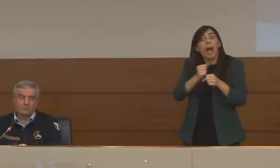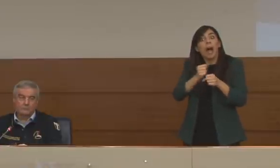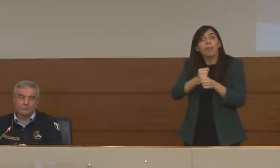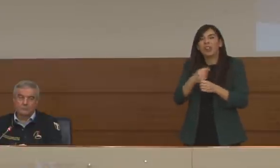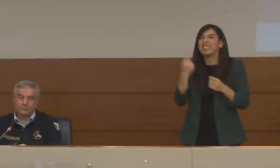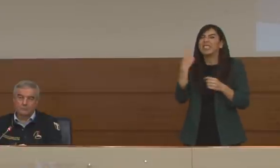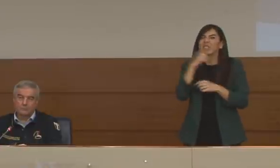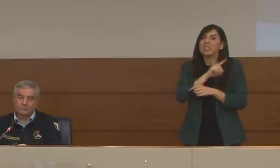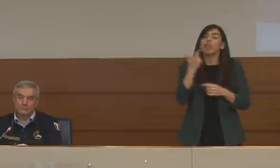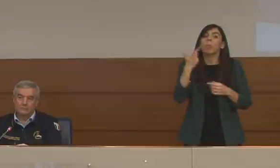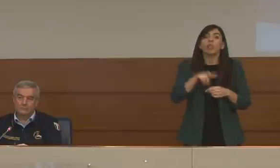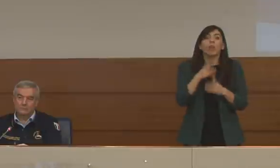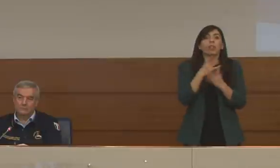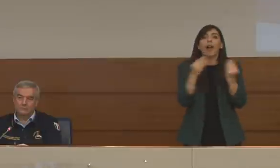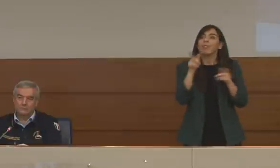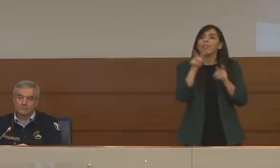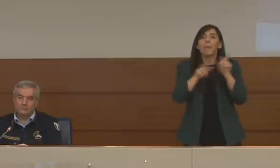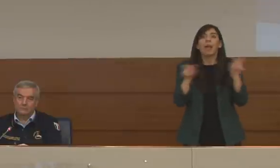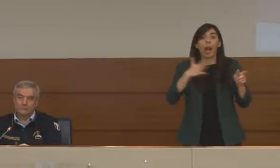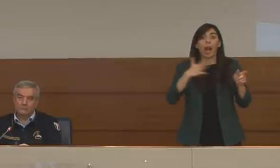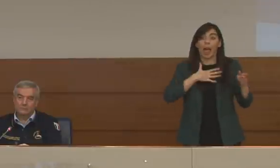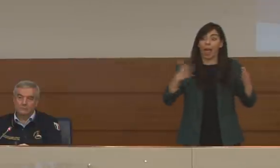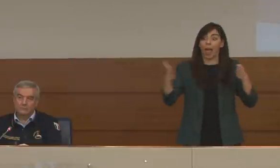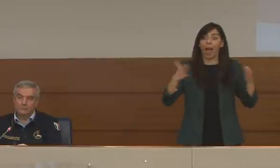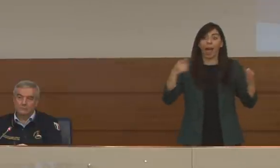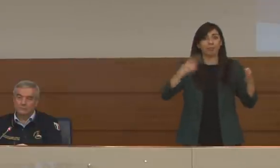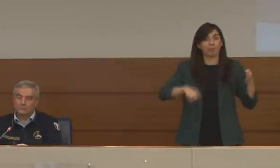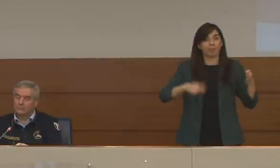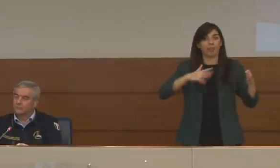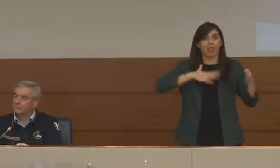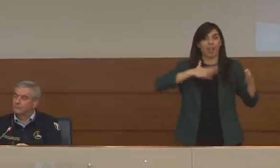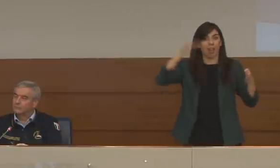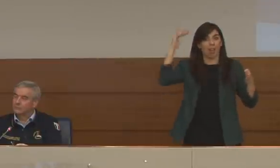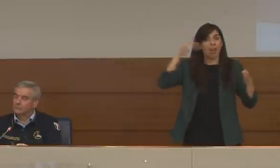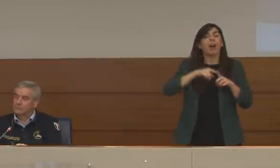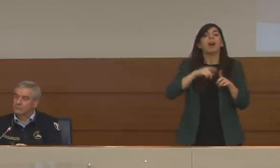larga parte della popolazione in quella fascia di età assume uno di questi farmaci.